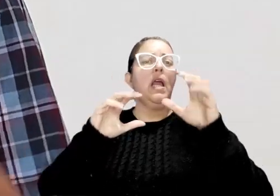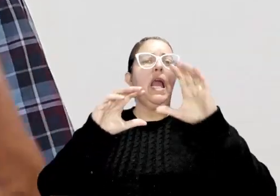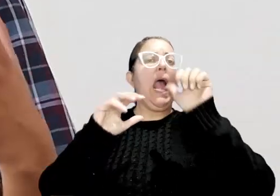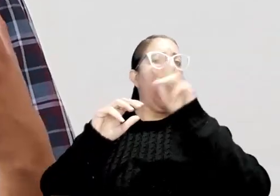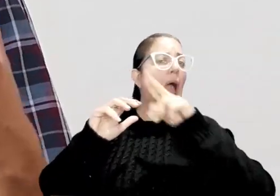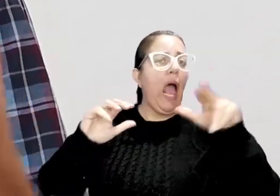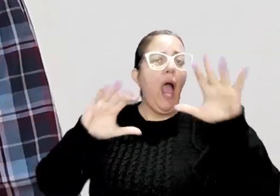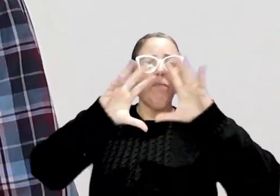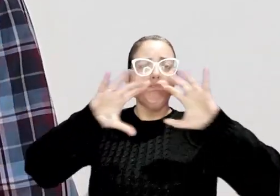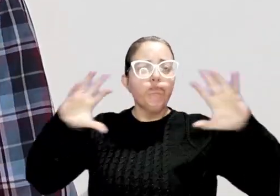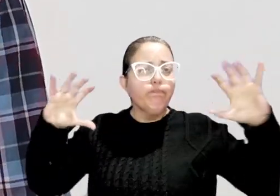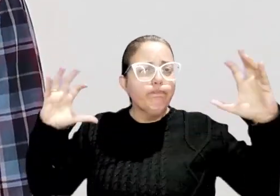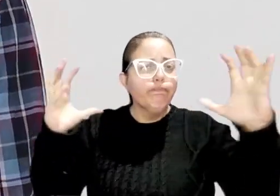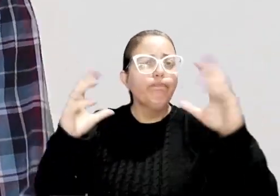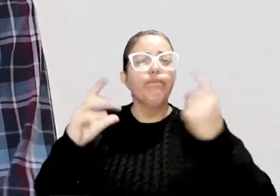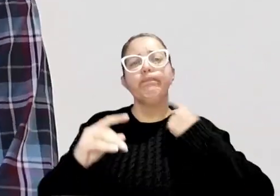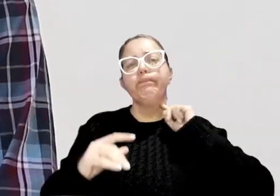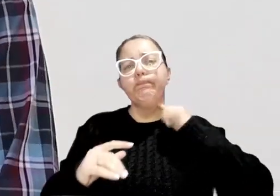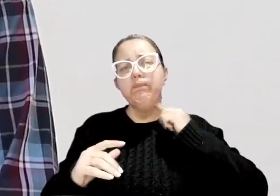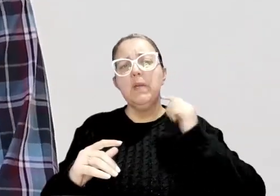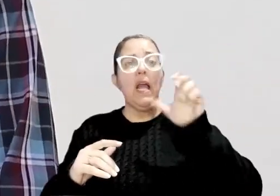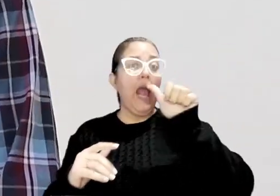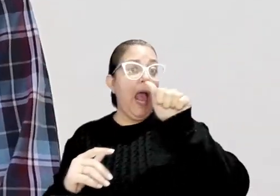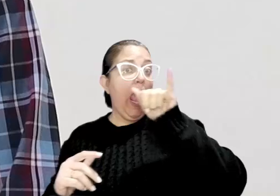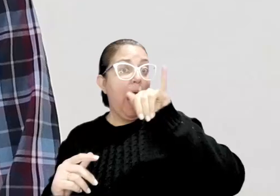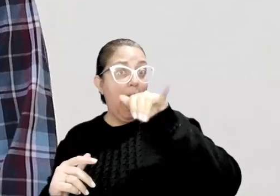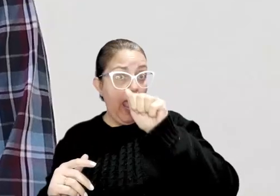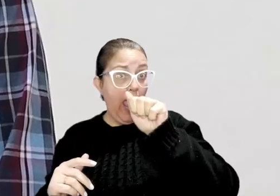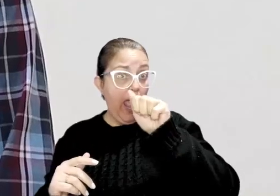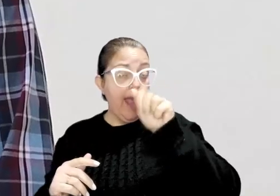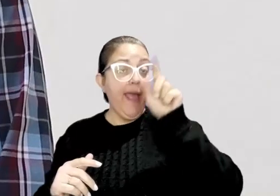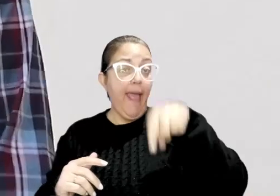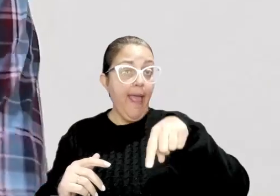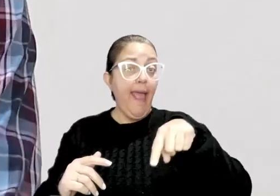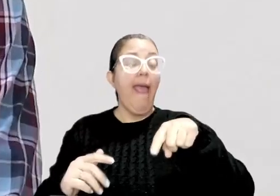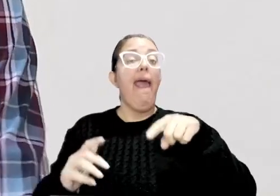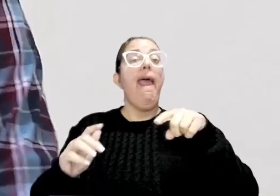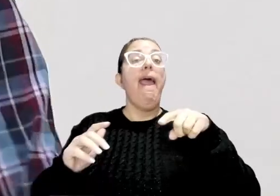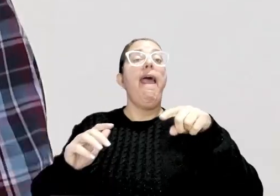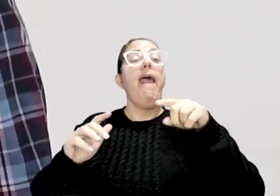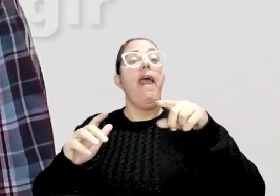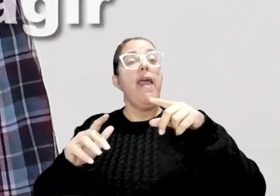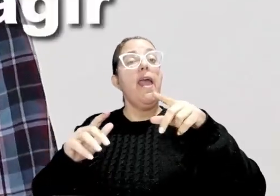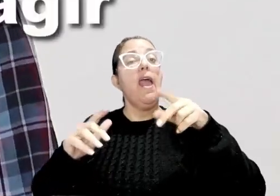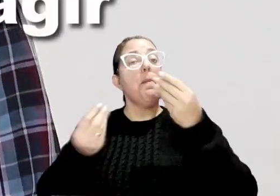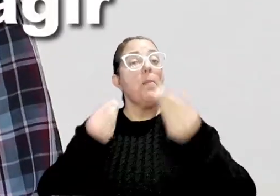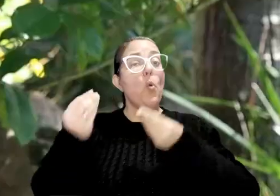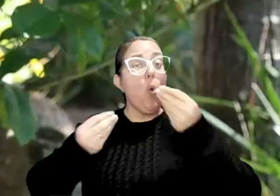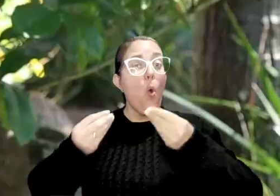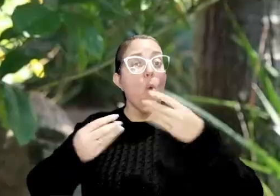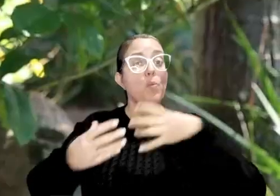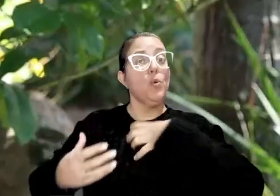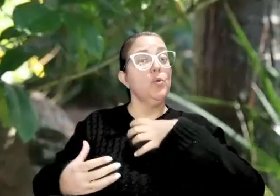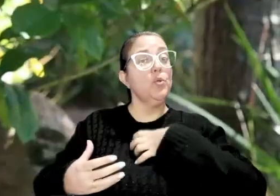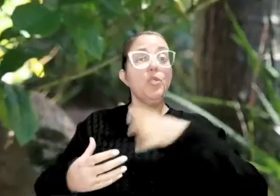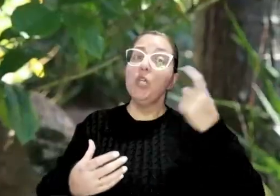ambiental ela é basicamente esse mento e dedicado a pensar antes de agir os impactos que incidem